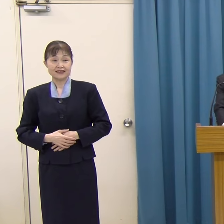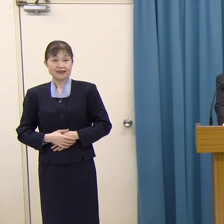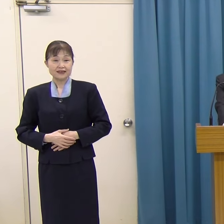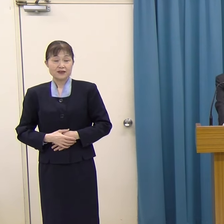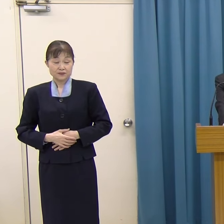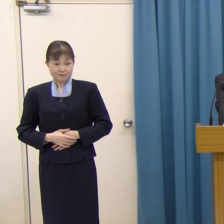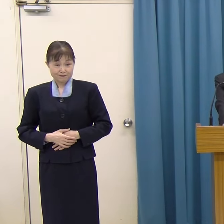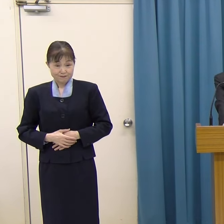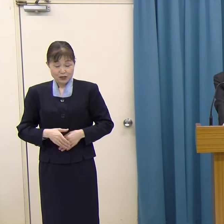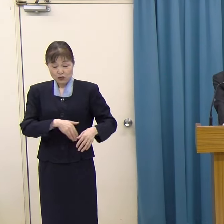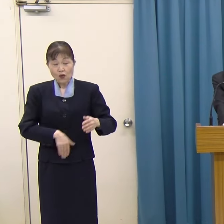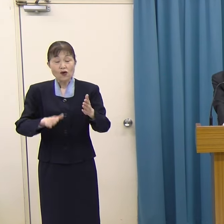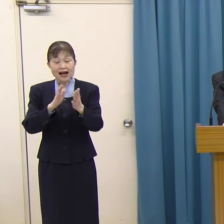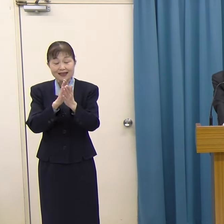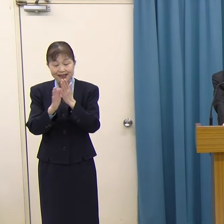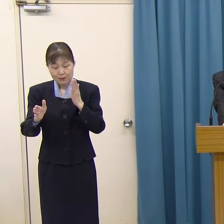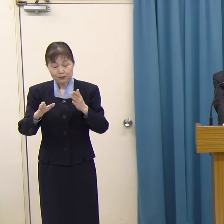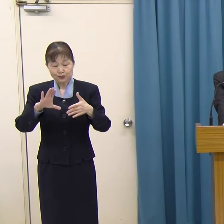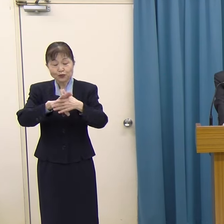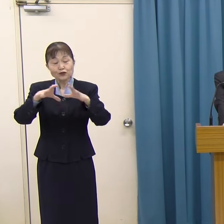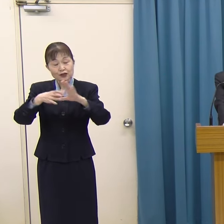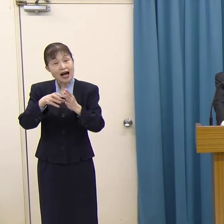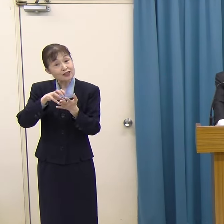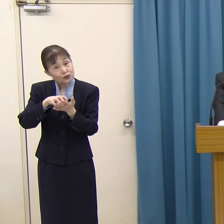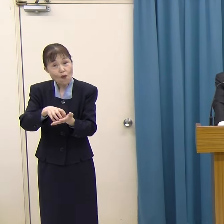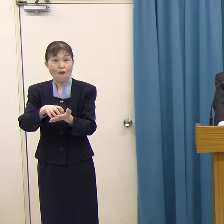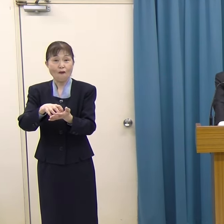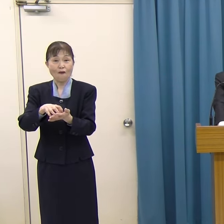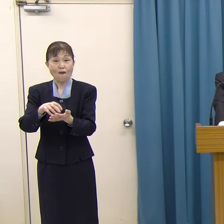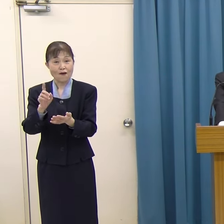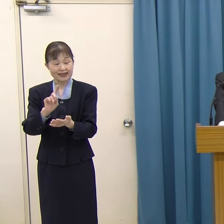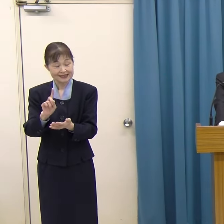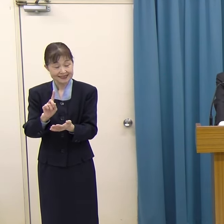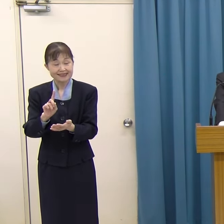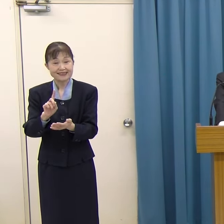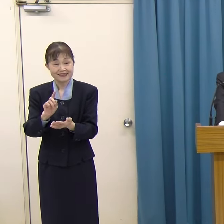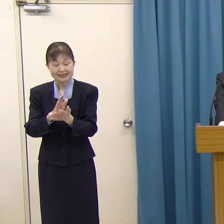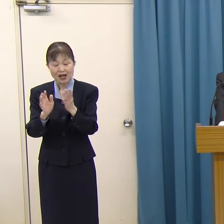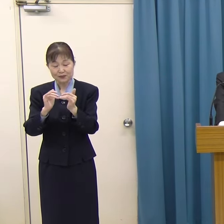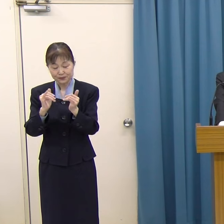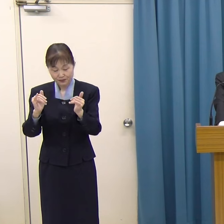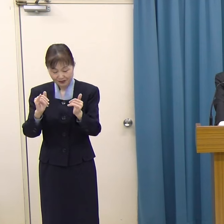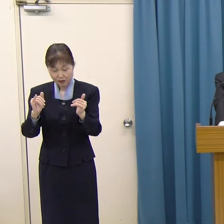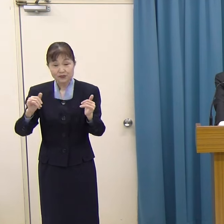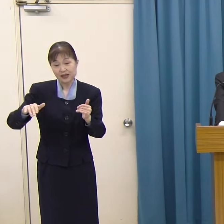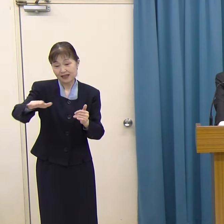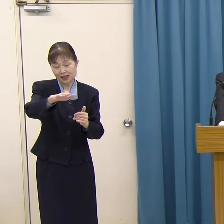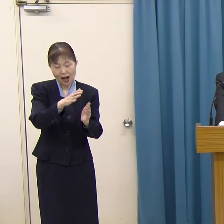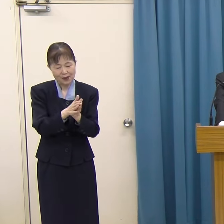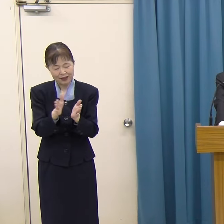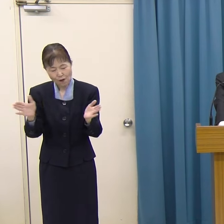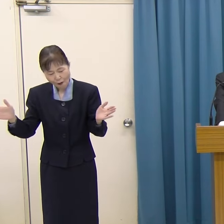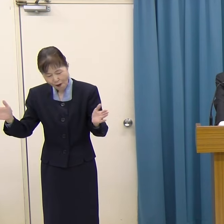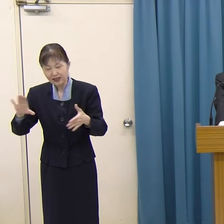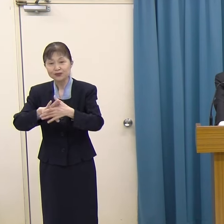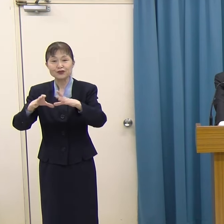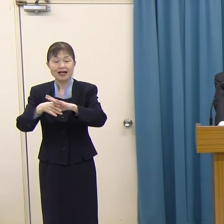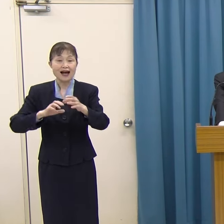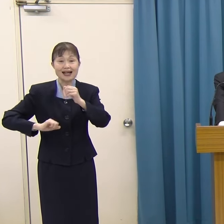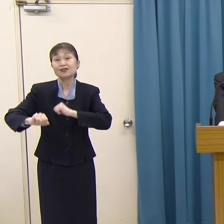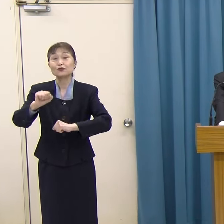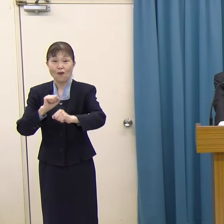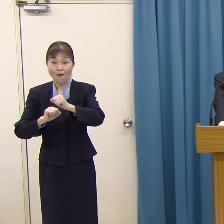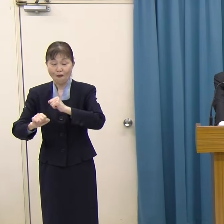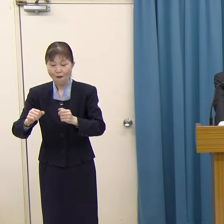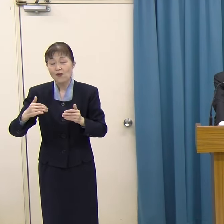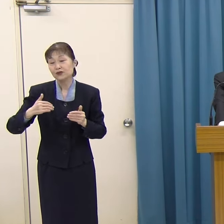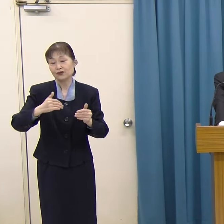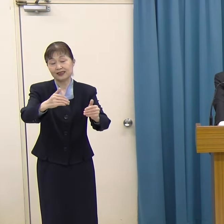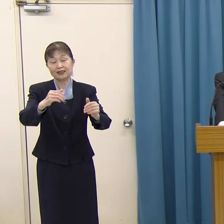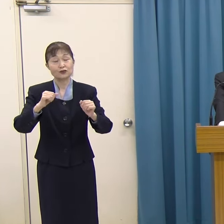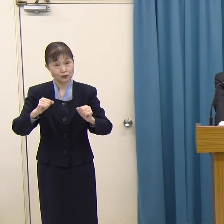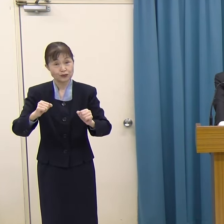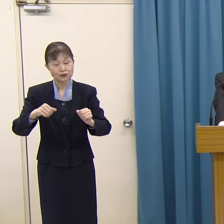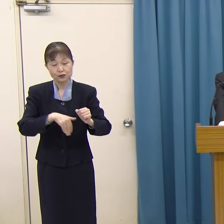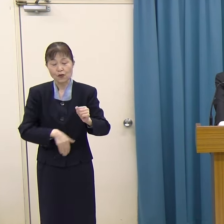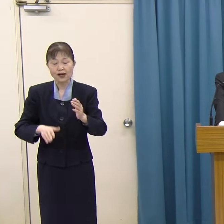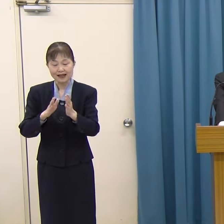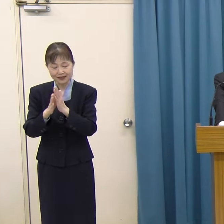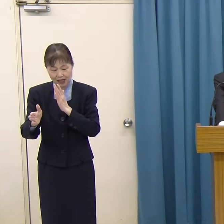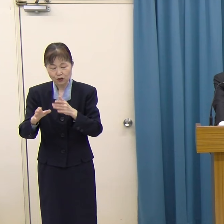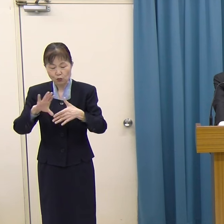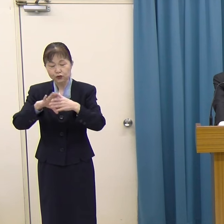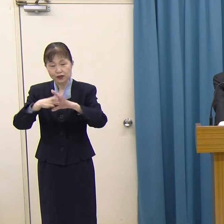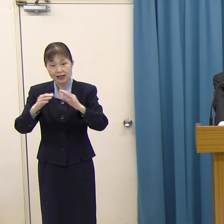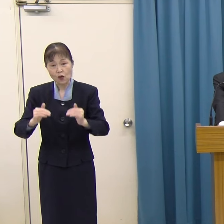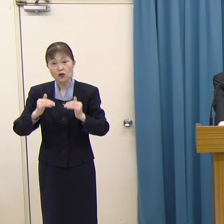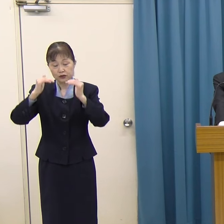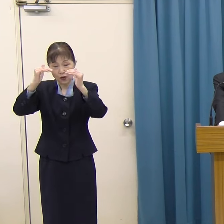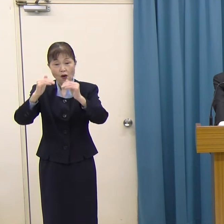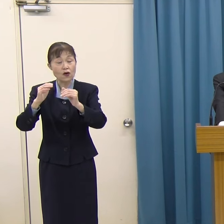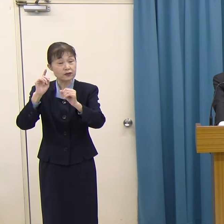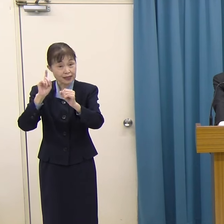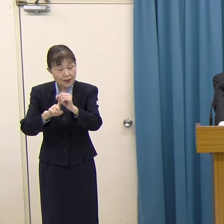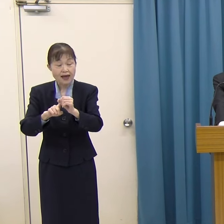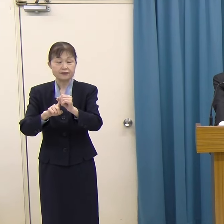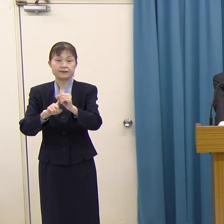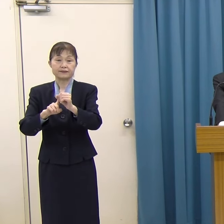この福岡県文化賞とは、県民の皆様の幅広い文化活動を促進し、本県の文化の向上、発展を図るために、